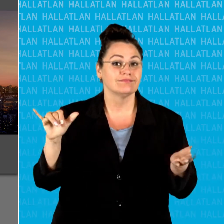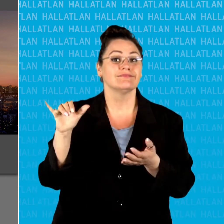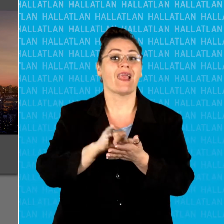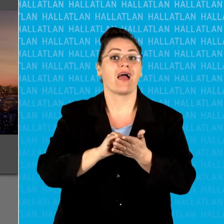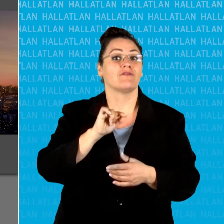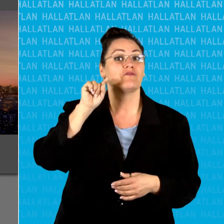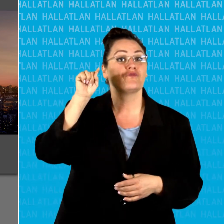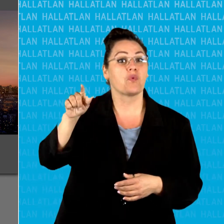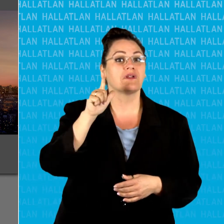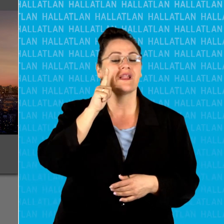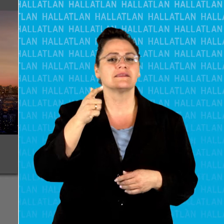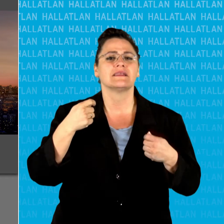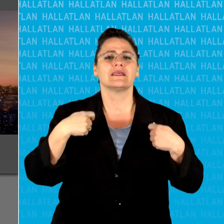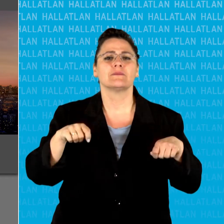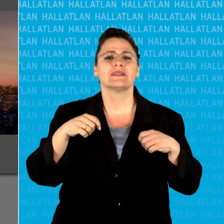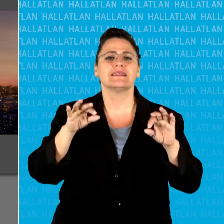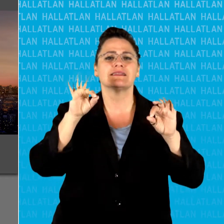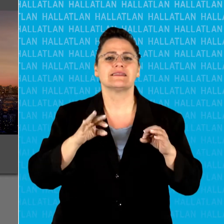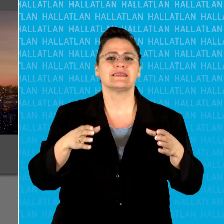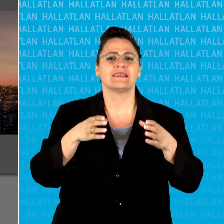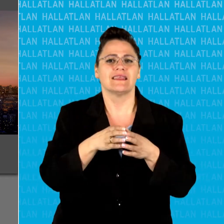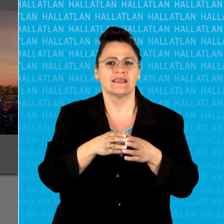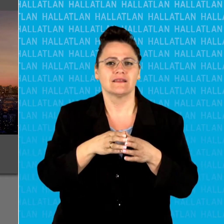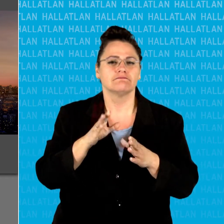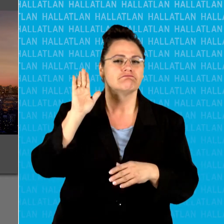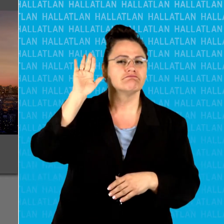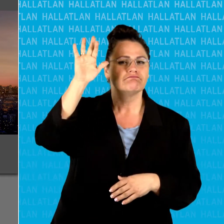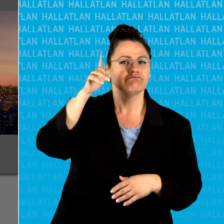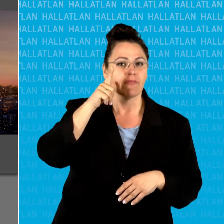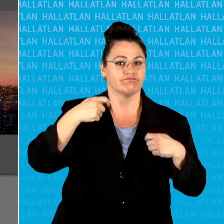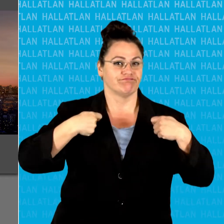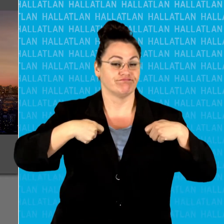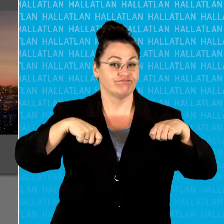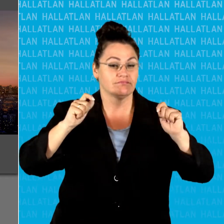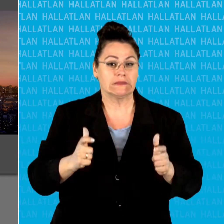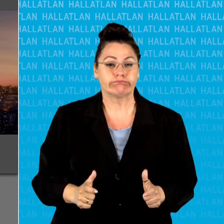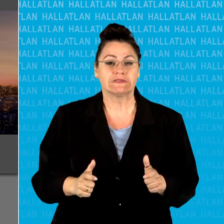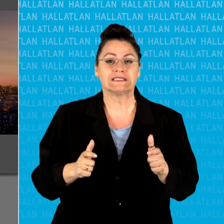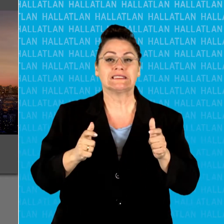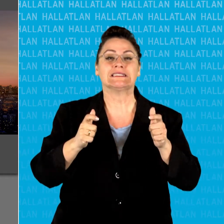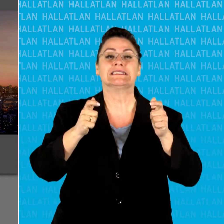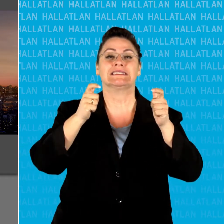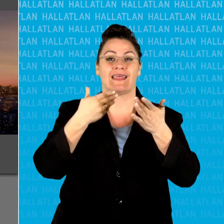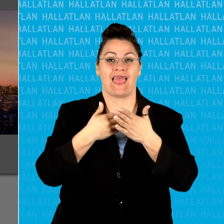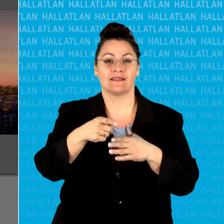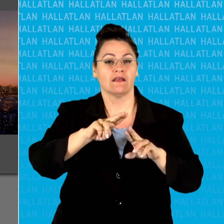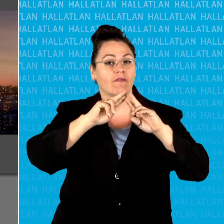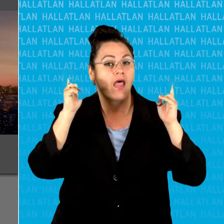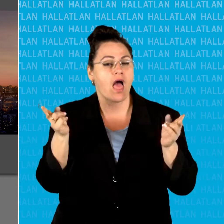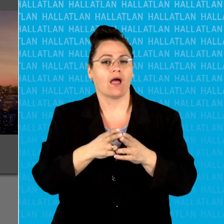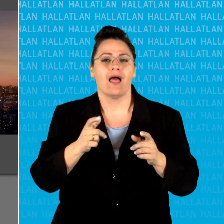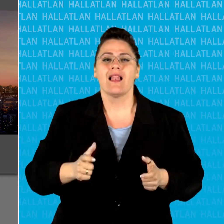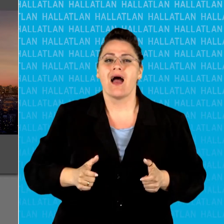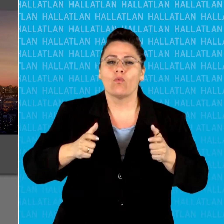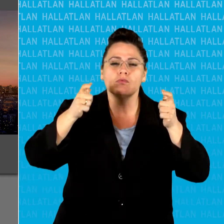a világ leghosszabb épületét hozná létre egy építészcég New Yorkban,